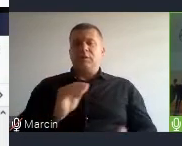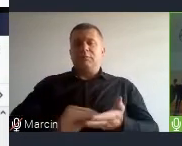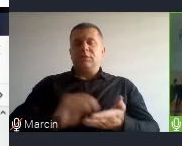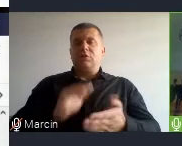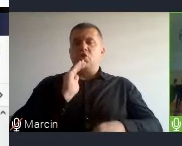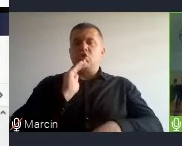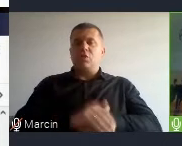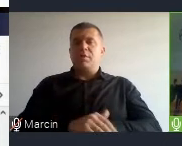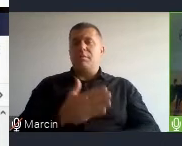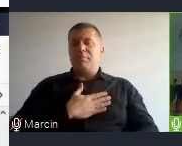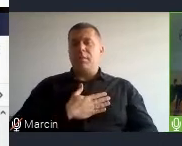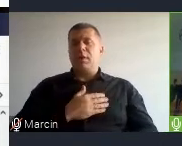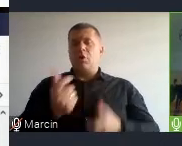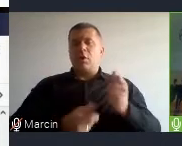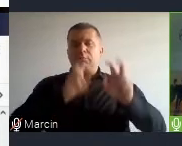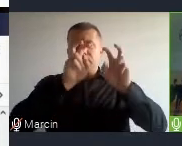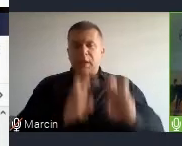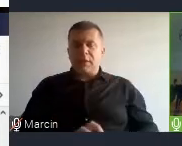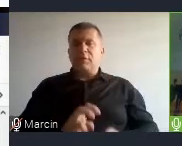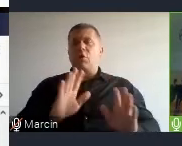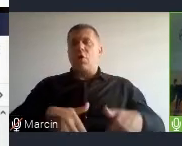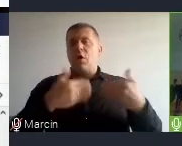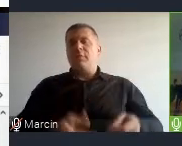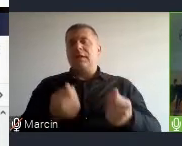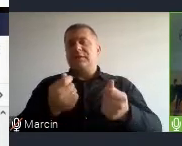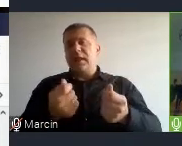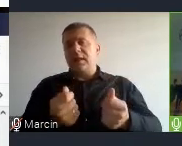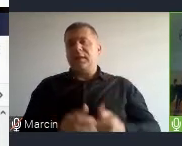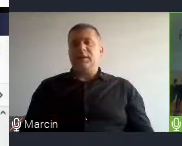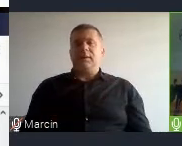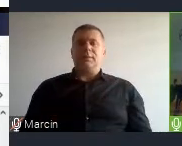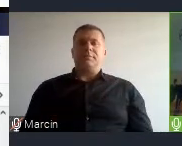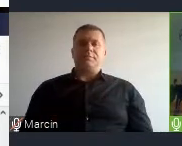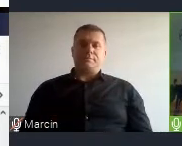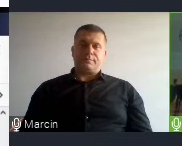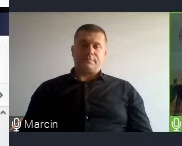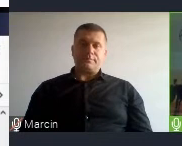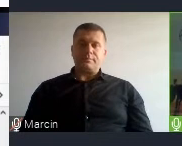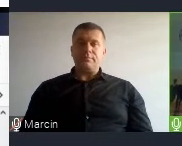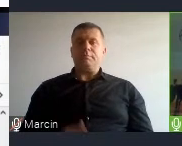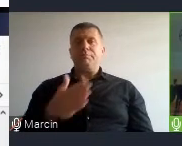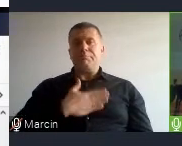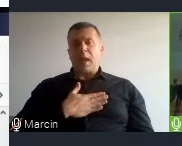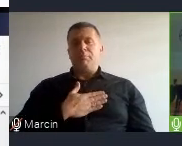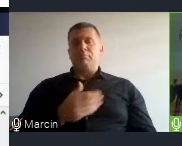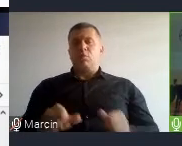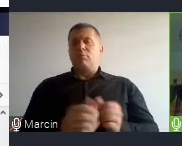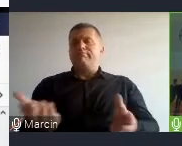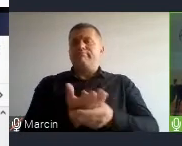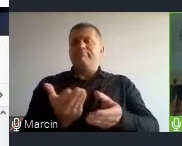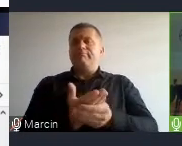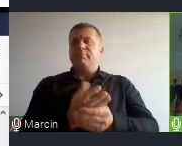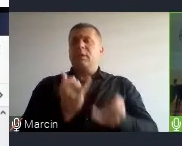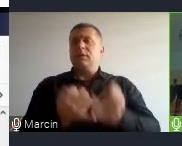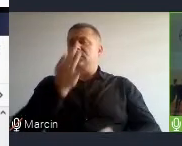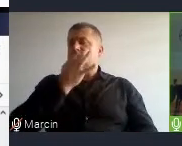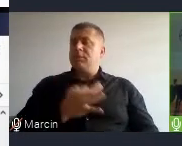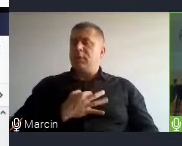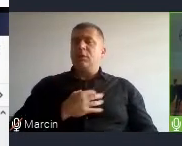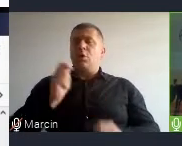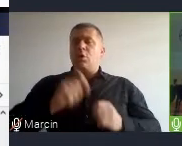Państwo macie przeanalizować oferty, ceny, cenniki i posiadać je w momencie, kiedy zapyta o nie kontrola.